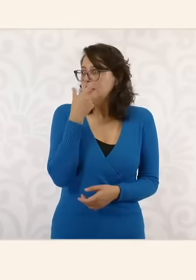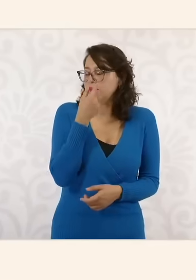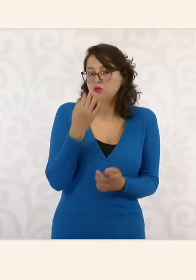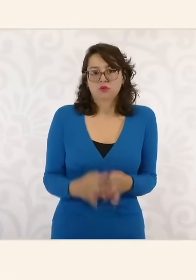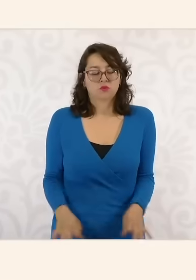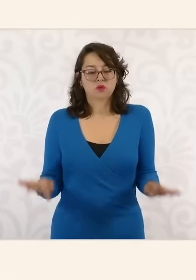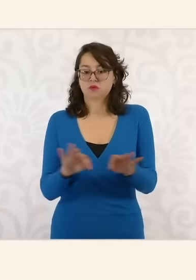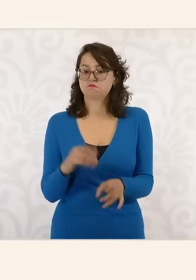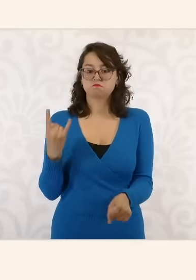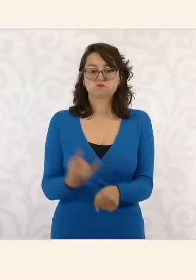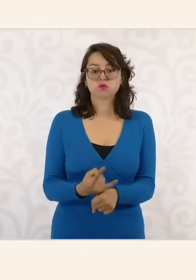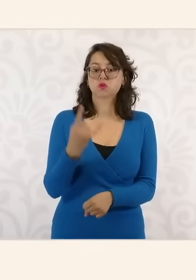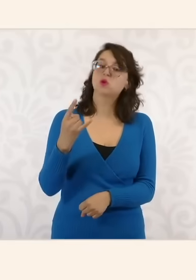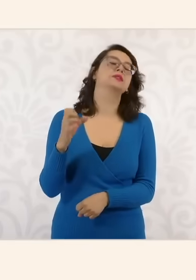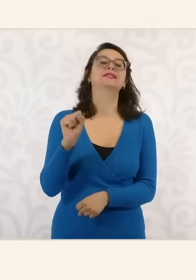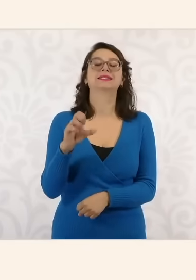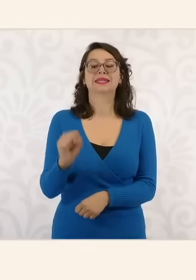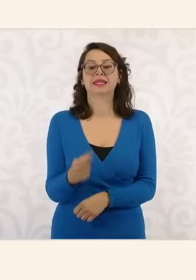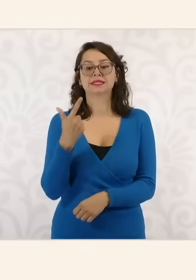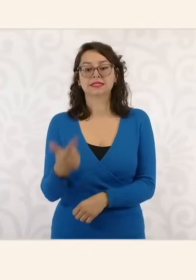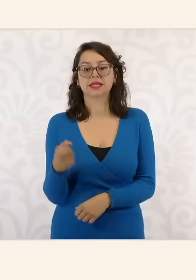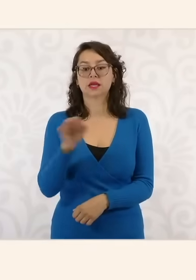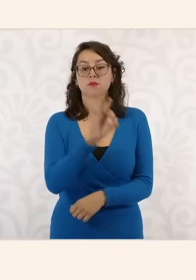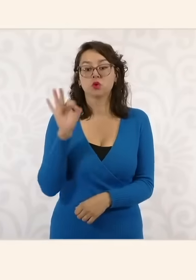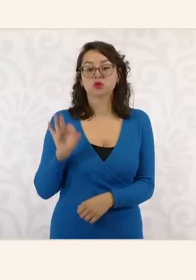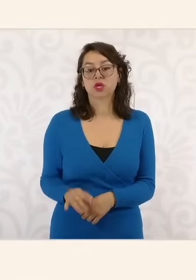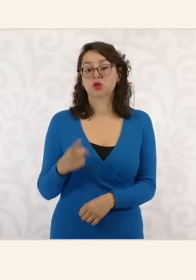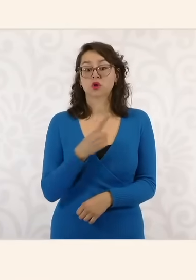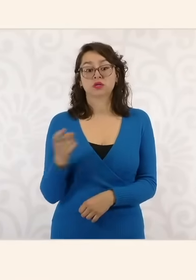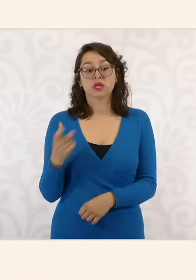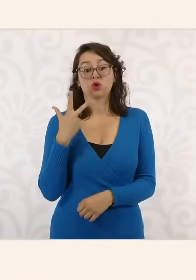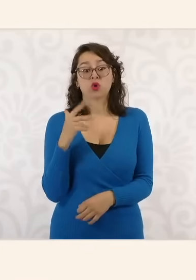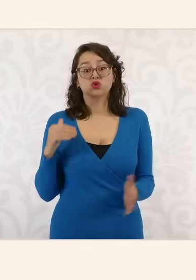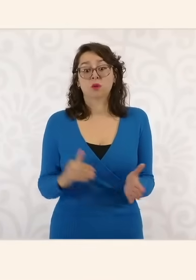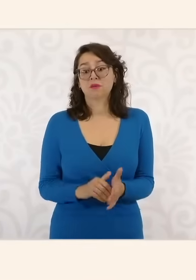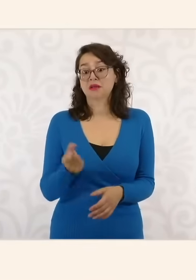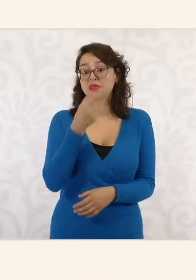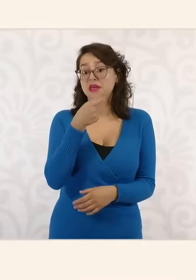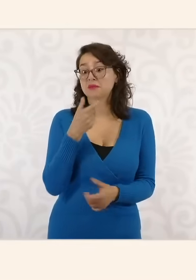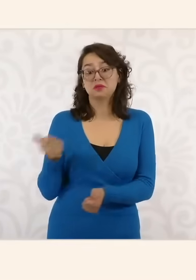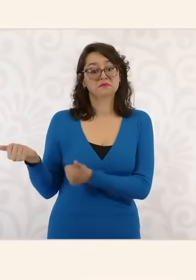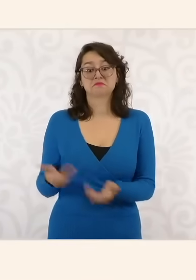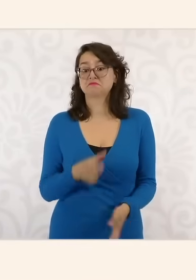incumplido el 67% 108,000 piezas incumplidas de medicamentos de alta especialidad. Tenemos otro